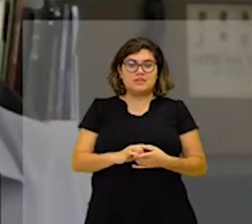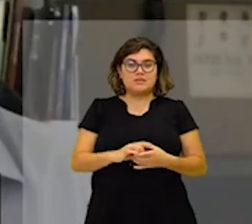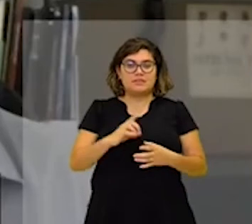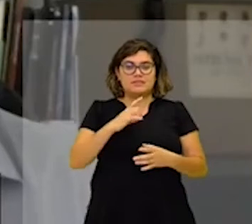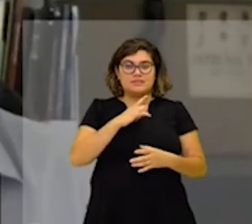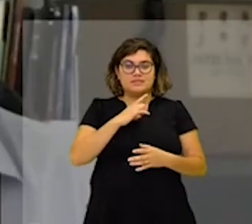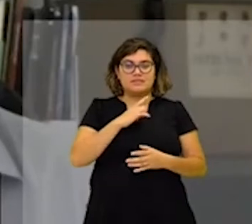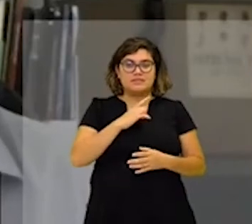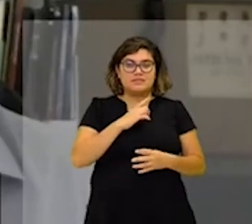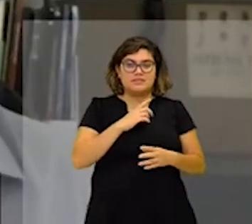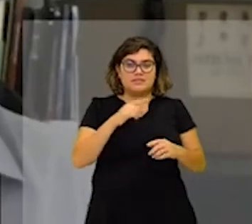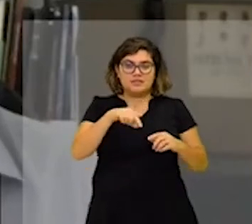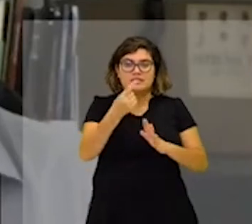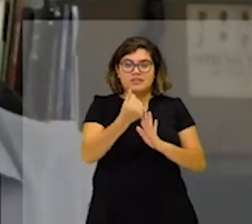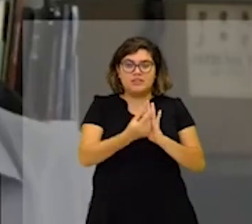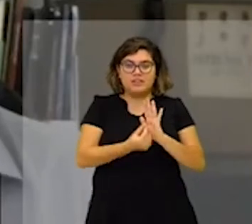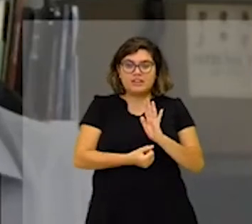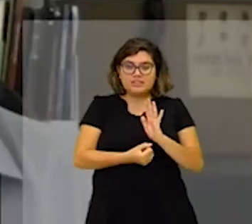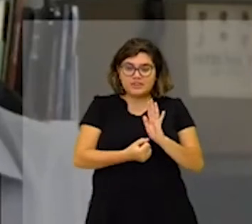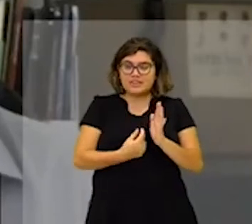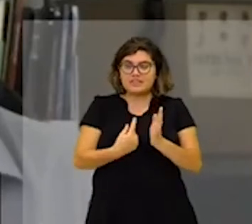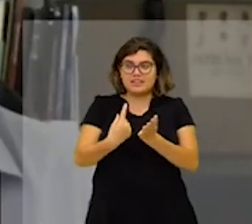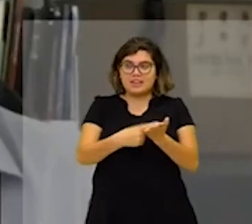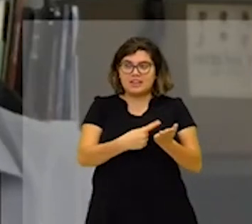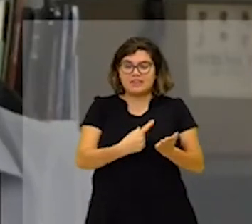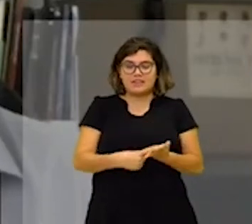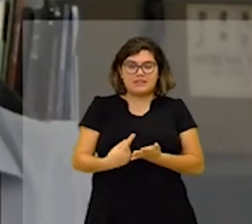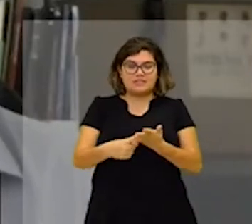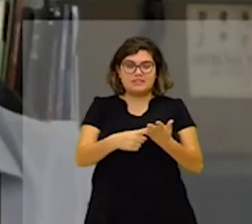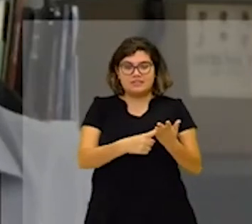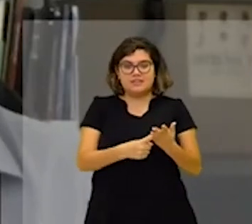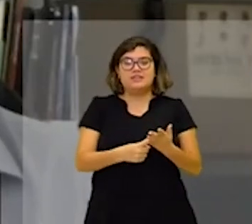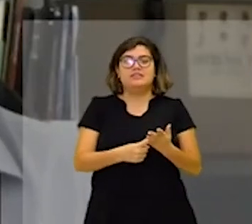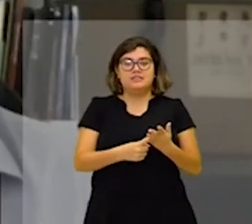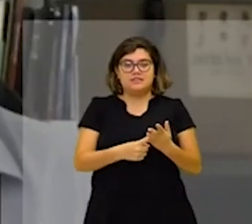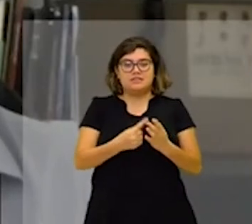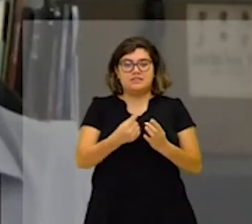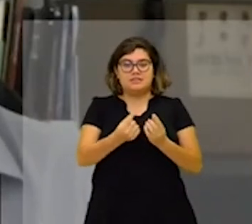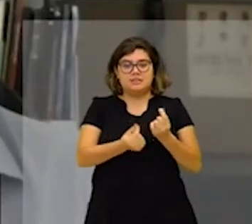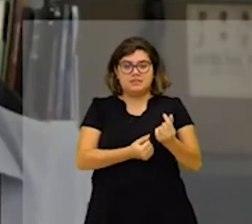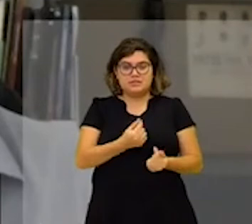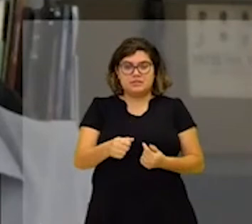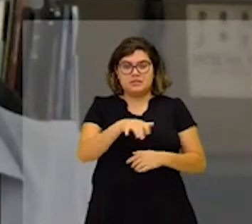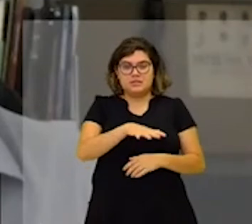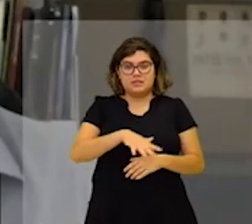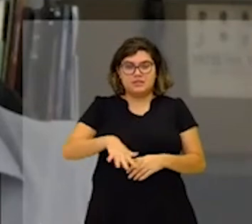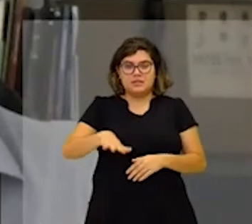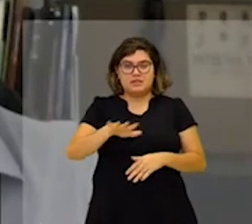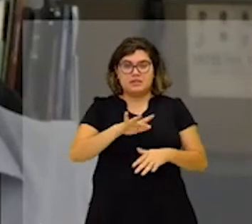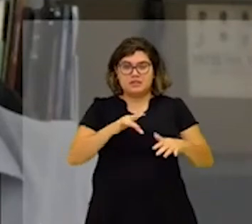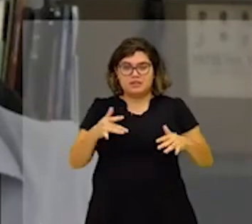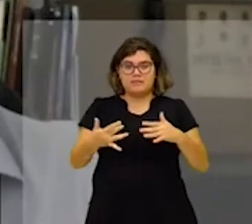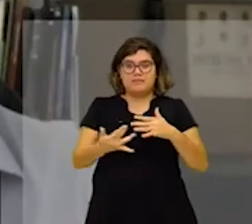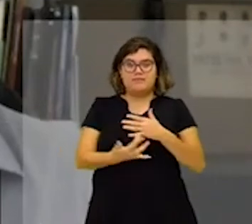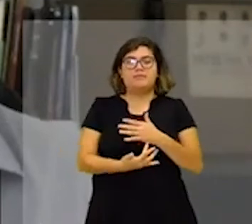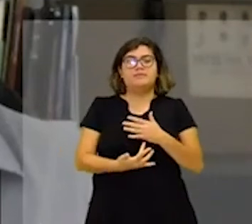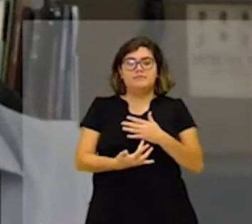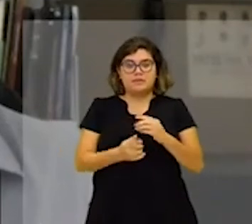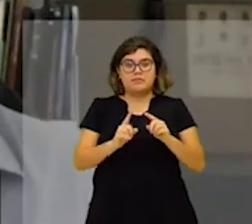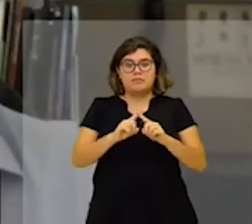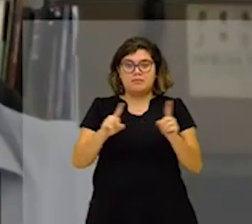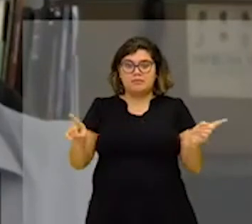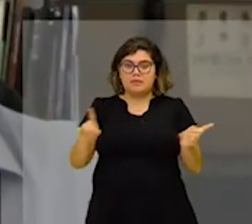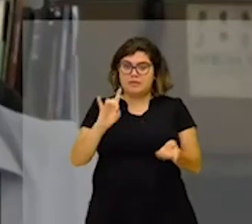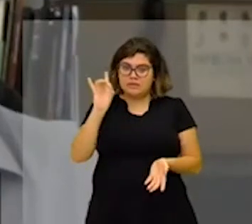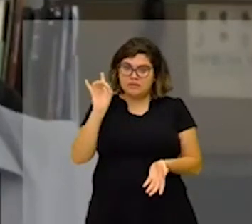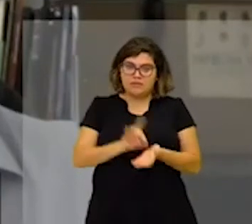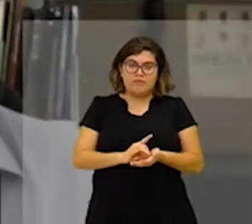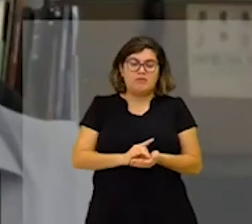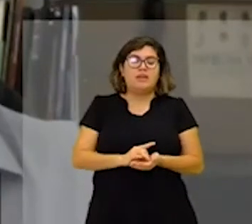financiamento especificamente a questão dos meios de comunicação né mas o fato é que é a